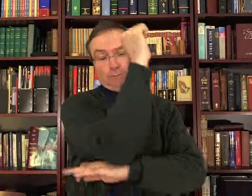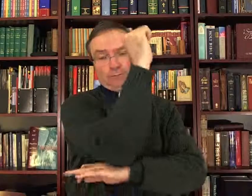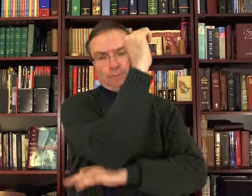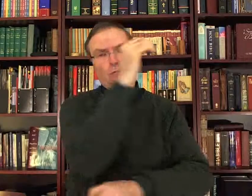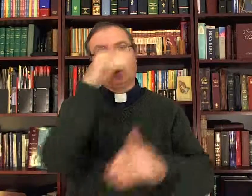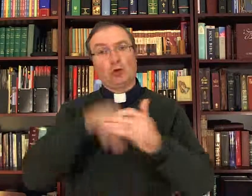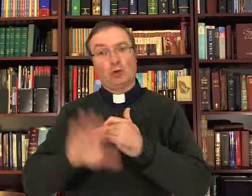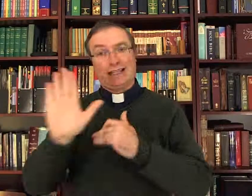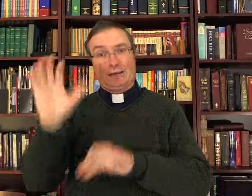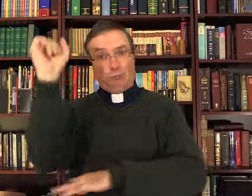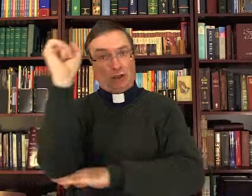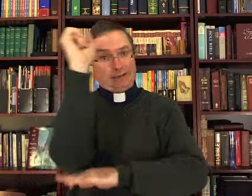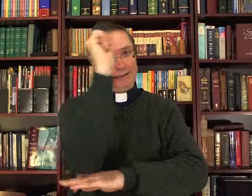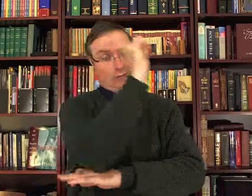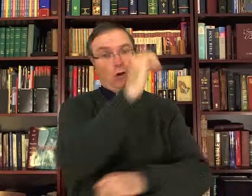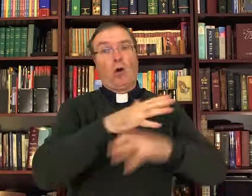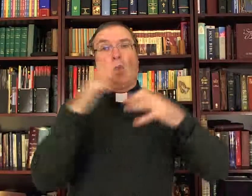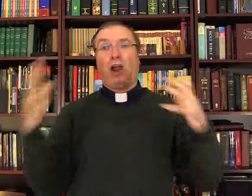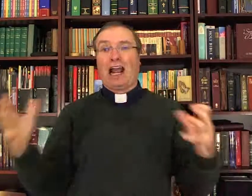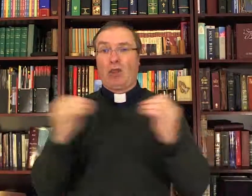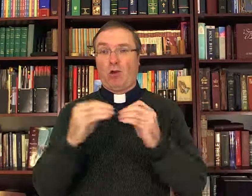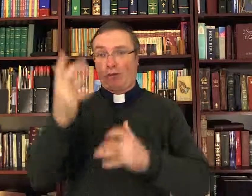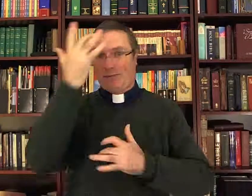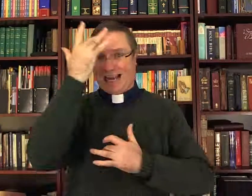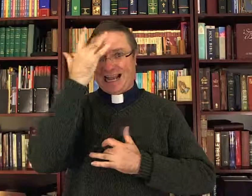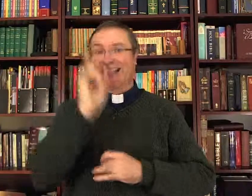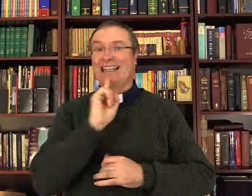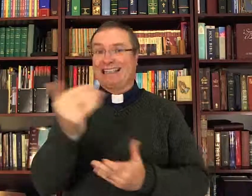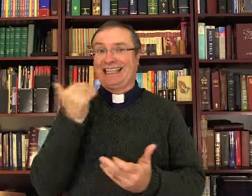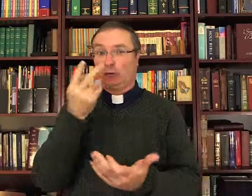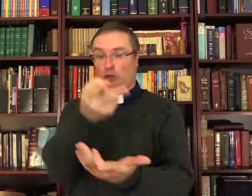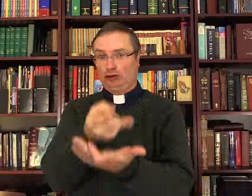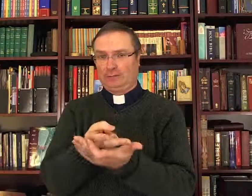Sous ces portiques un grand nombre de malades étaient couchés: